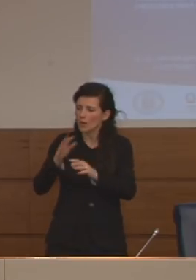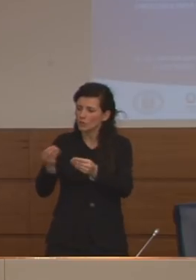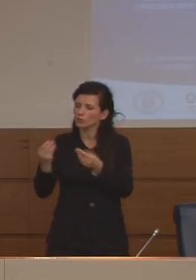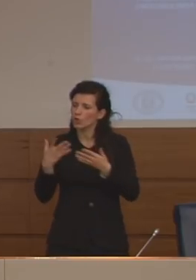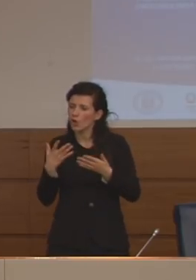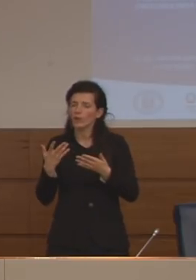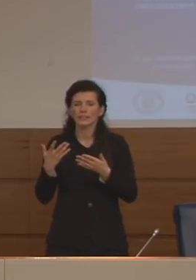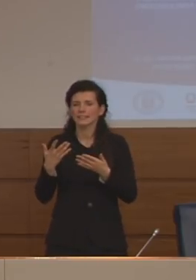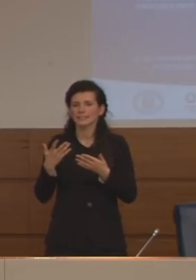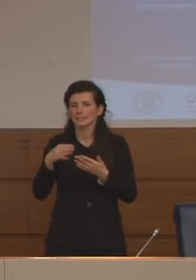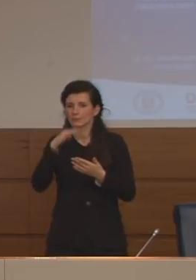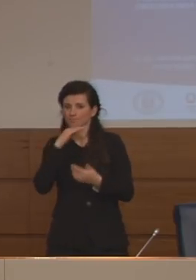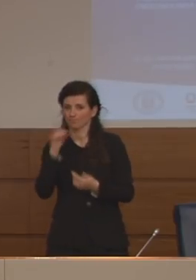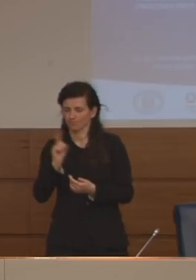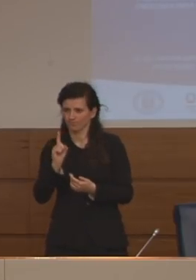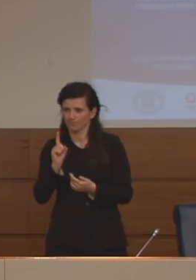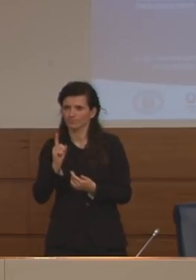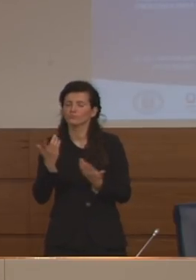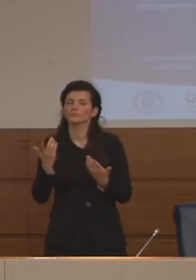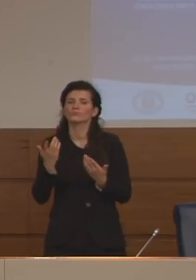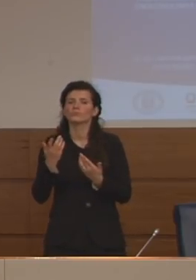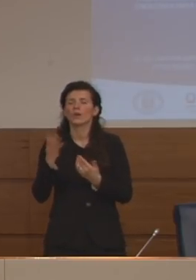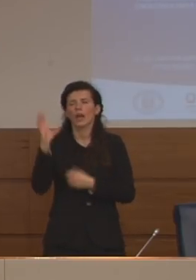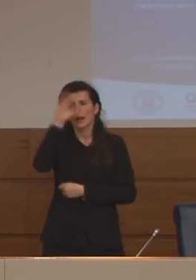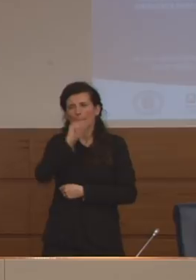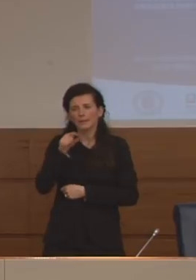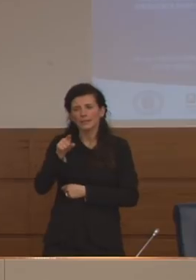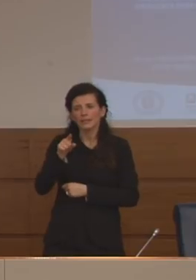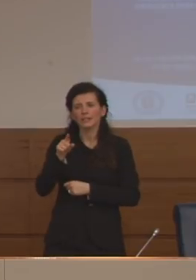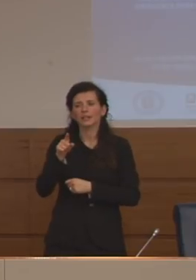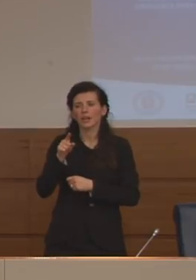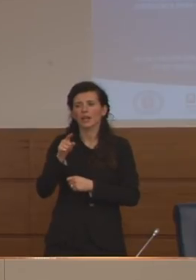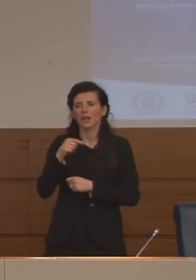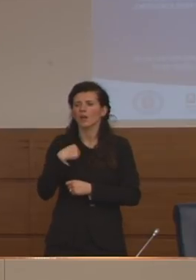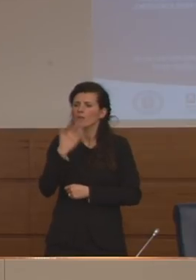livello di significatività che tu vuoi raggiungere, solo quando hai raggiunto